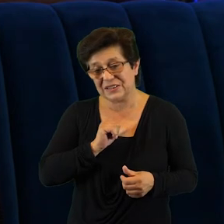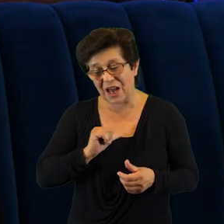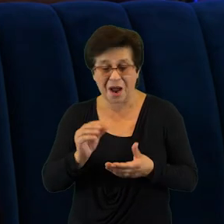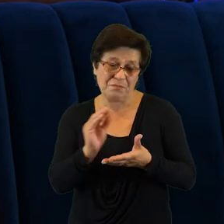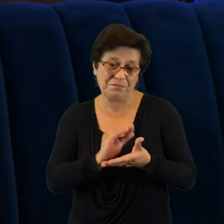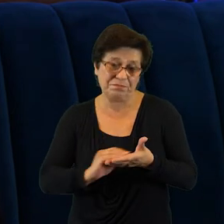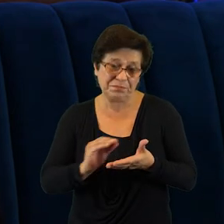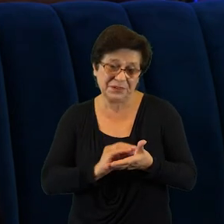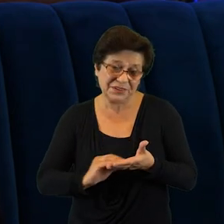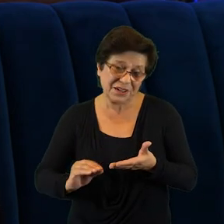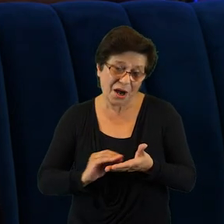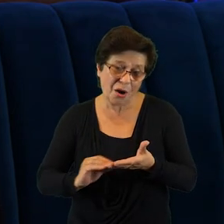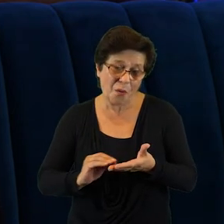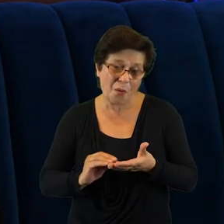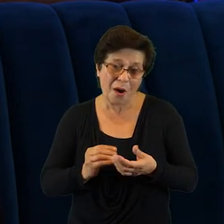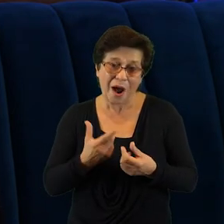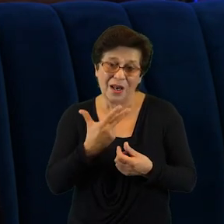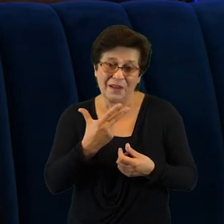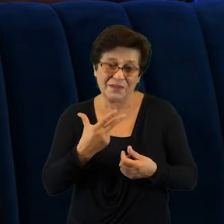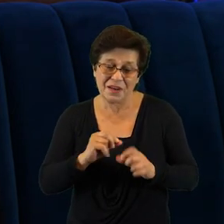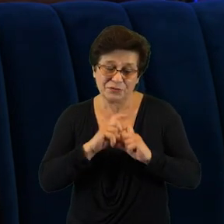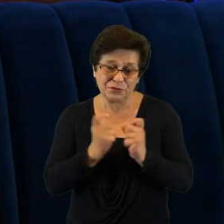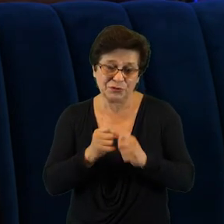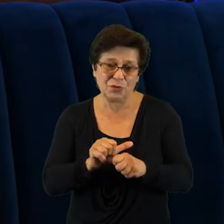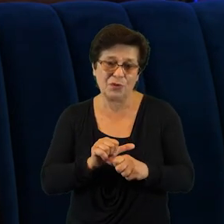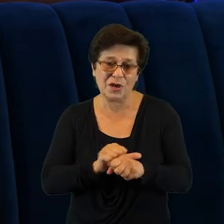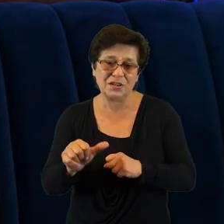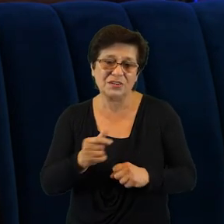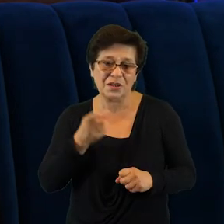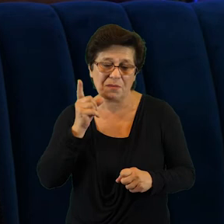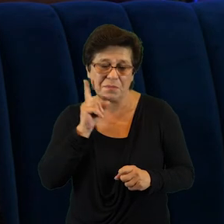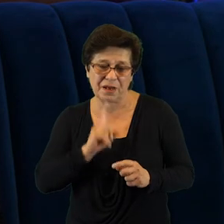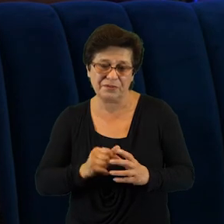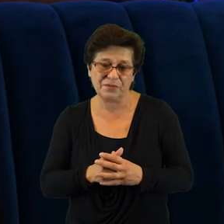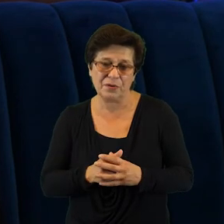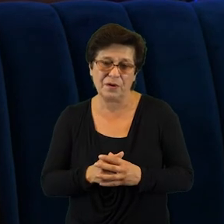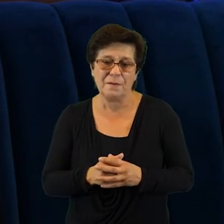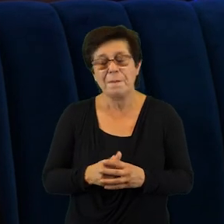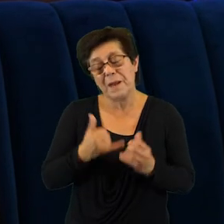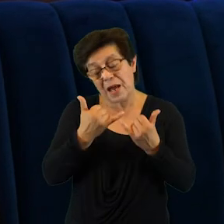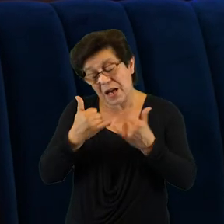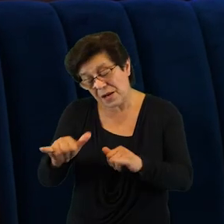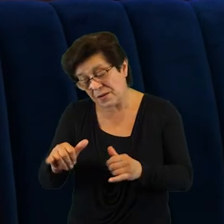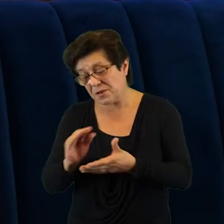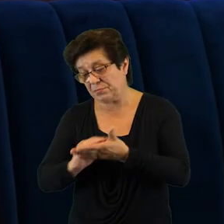I są pisarze, którzy jakoś się odsłaniają i mówią otwarcie o swoim życiu.